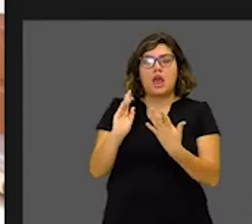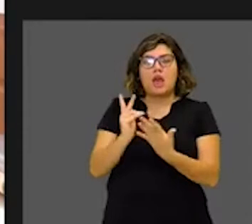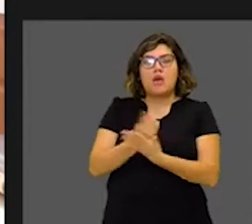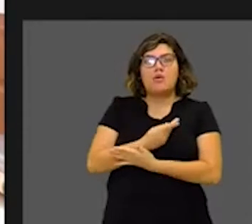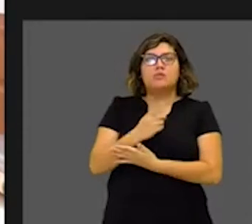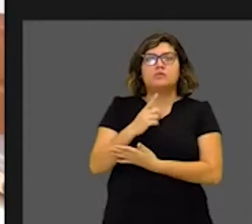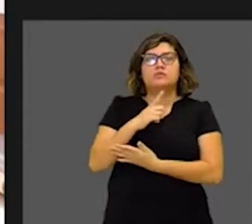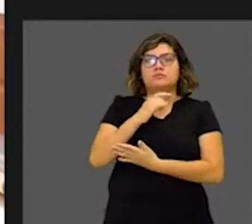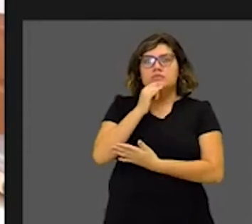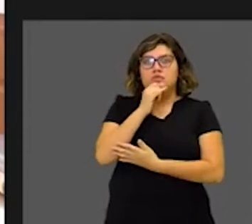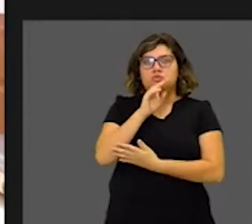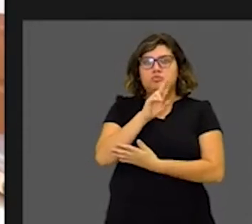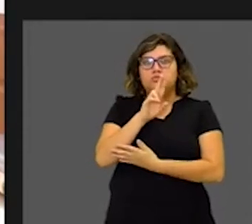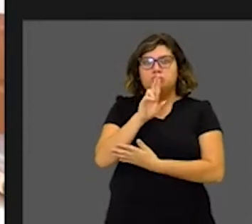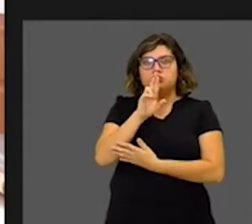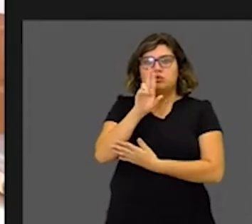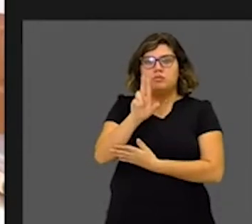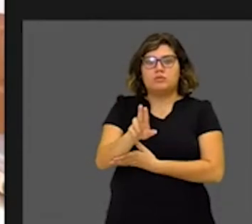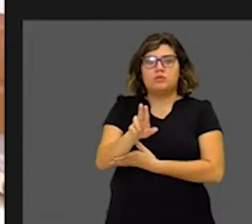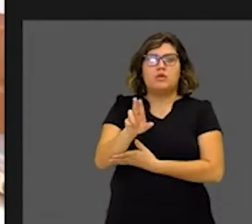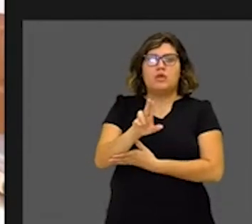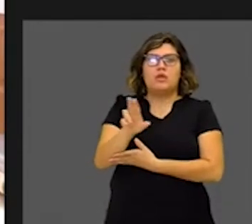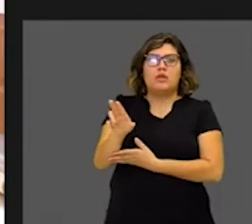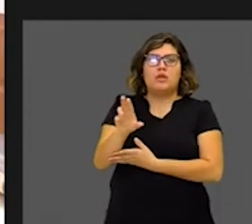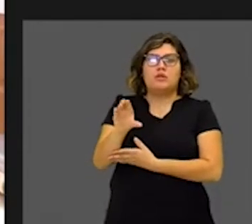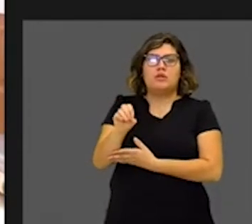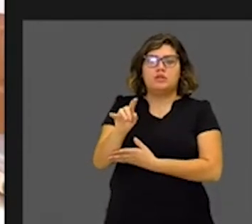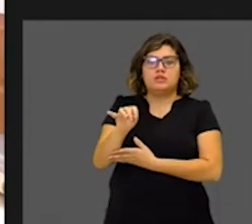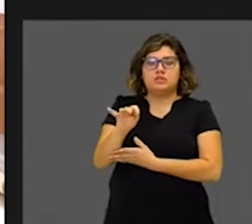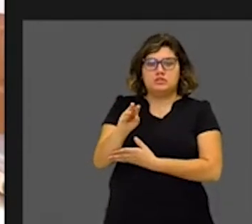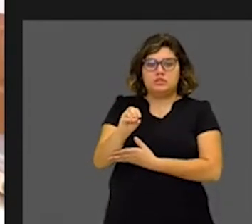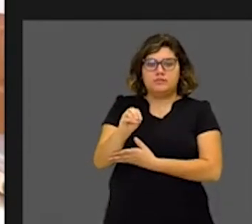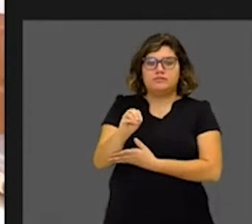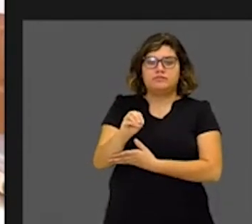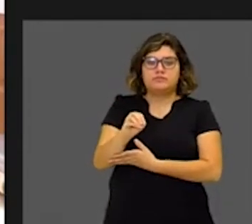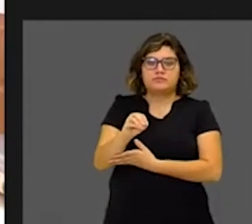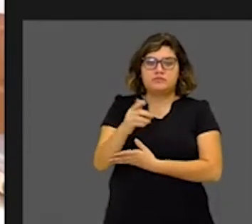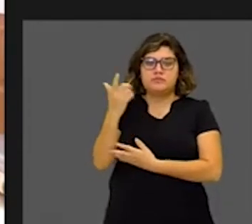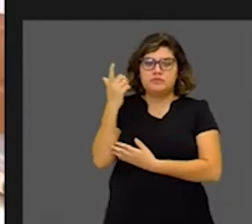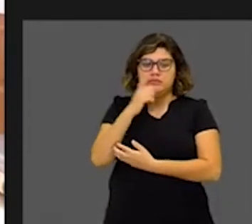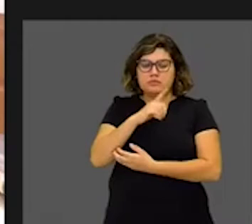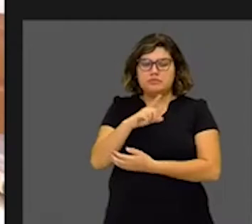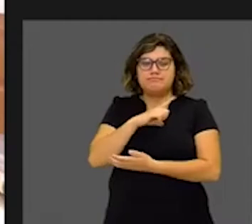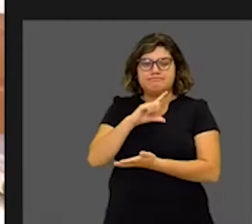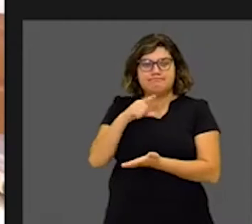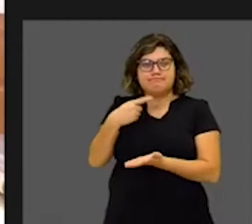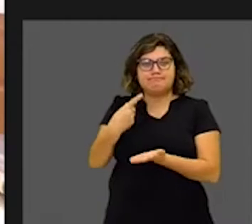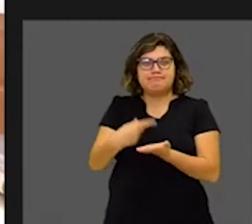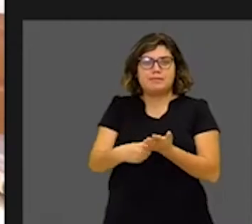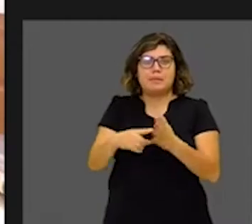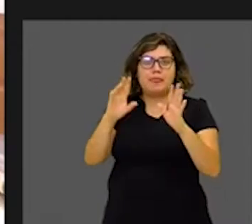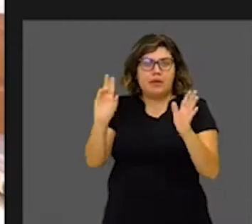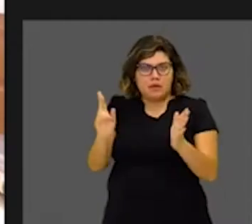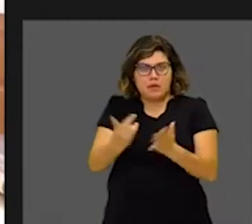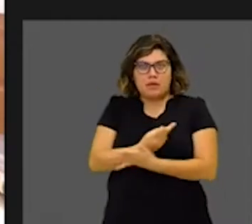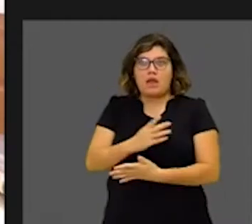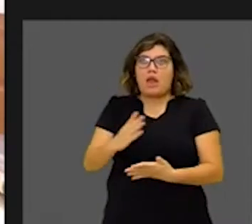coletivo né fique não tem Guarida mas que enfim acaba por ocorrer algumas candidaturas chegaram a